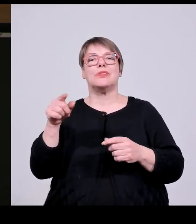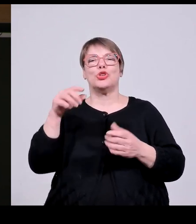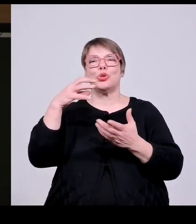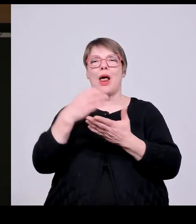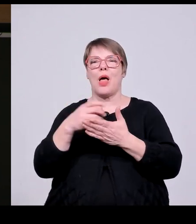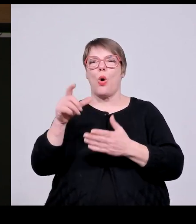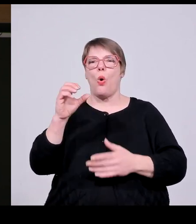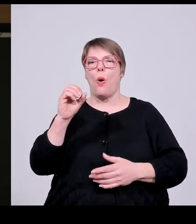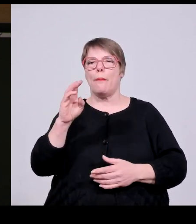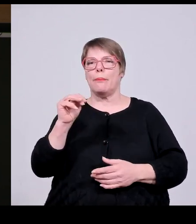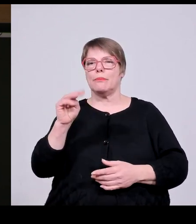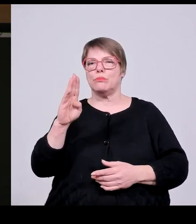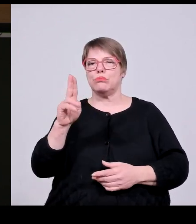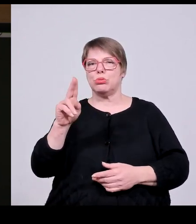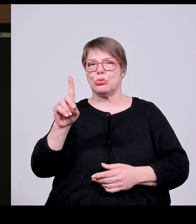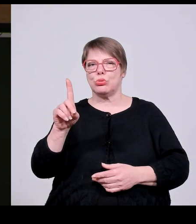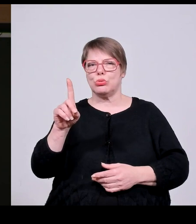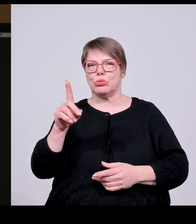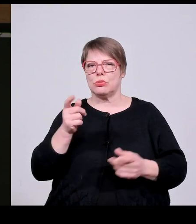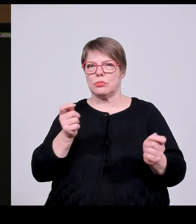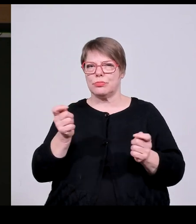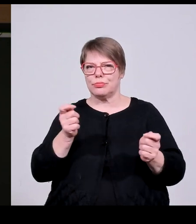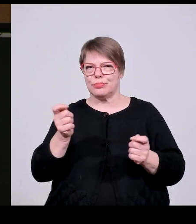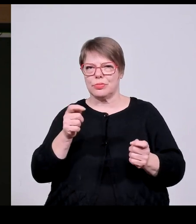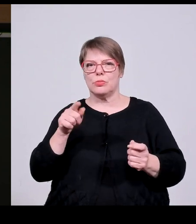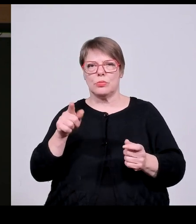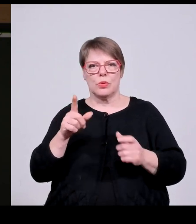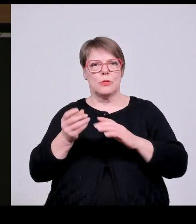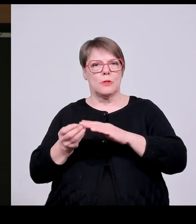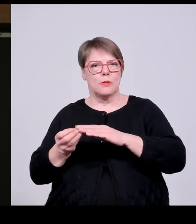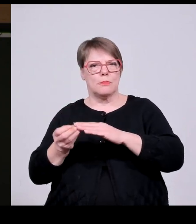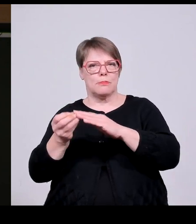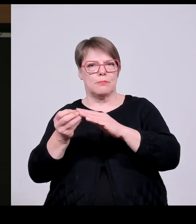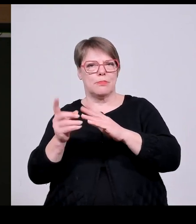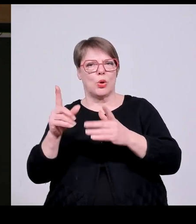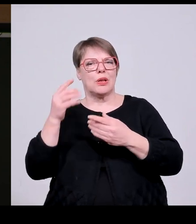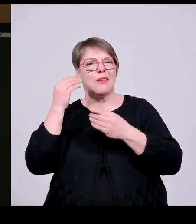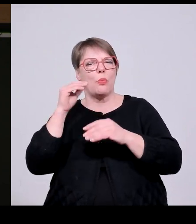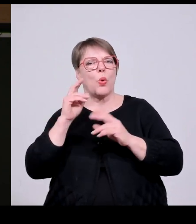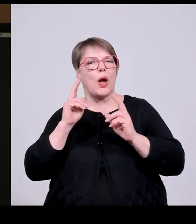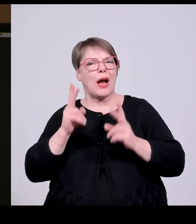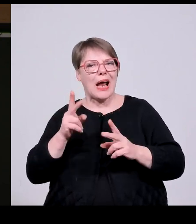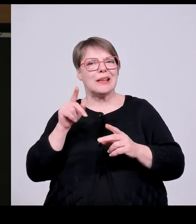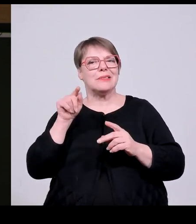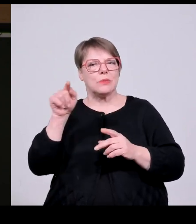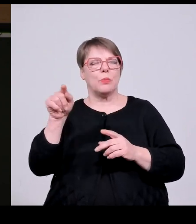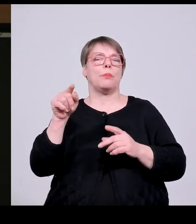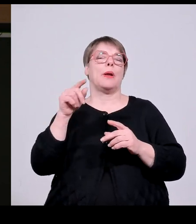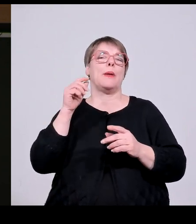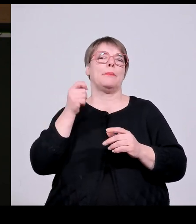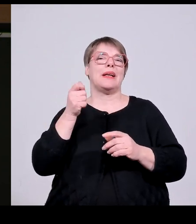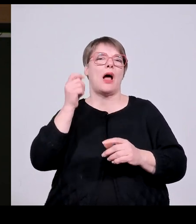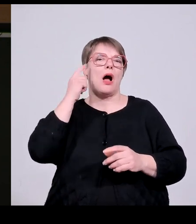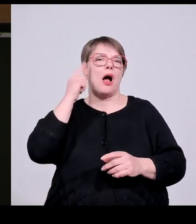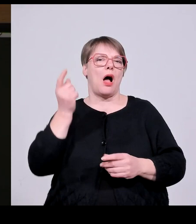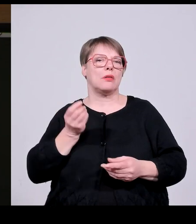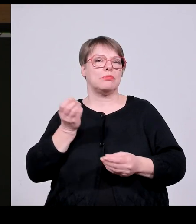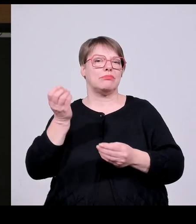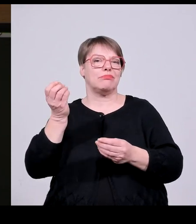die Mitwirkung der mit ihrem Mieter an den Entscheidungen der landeseigenen Wohnungsunternehmen und fördern damit den Demokratisierungsprozesses.